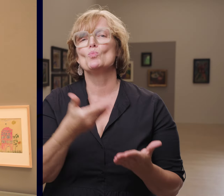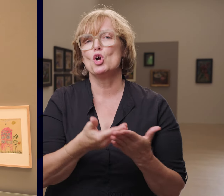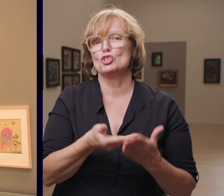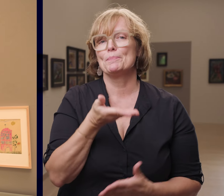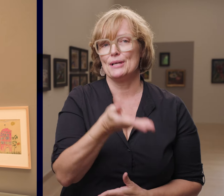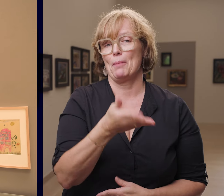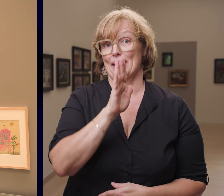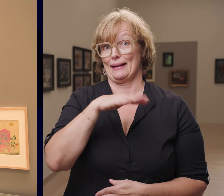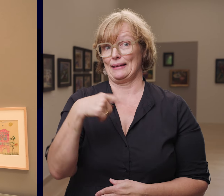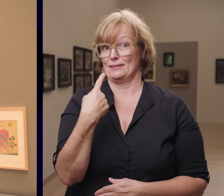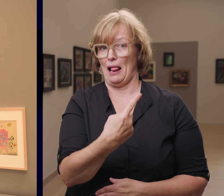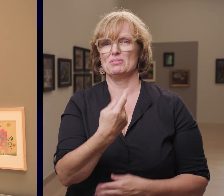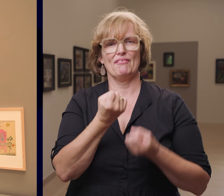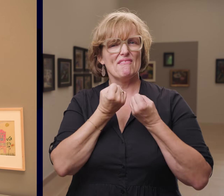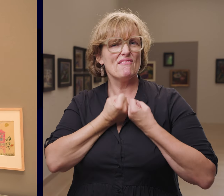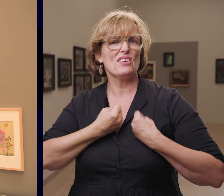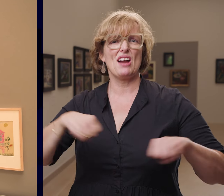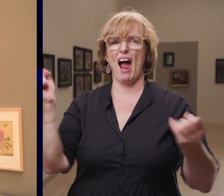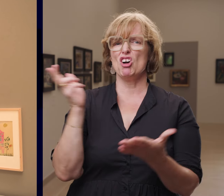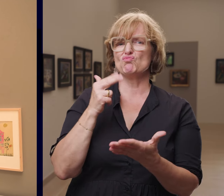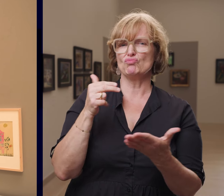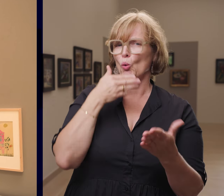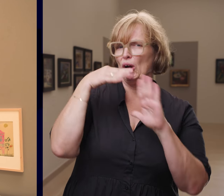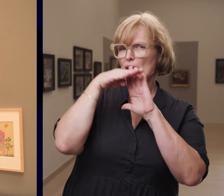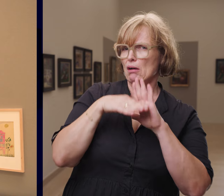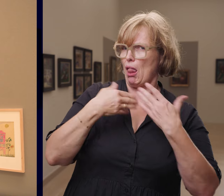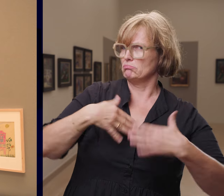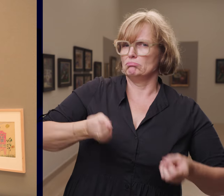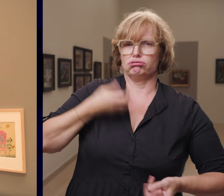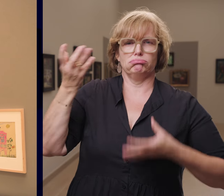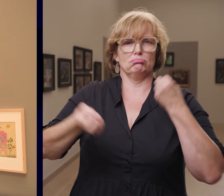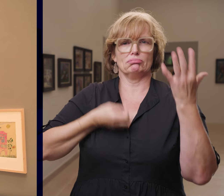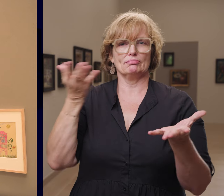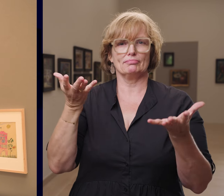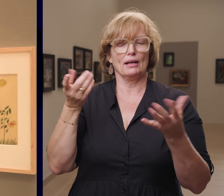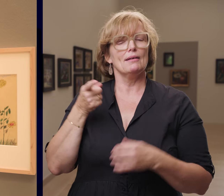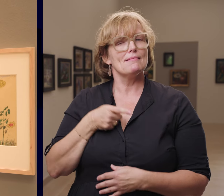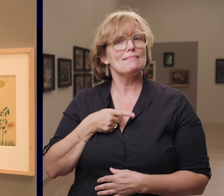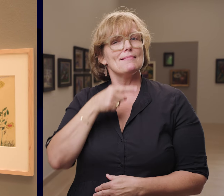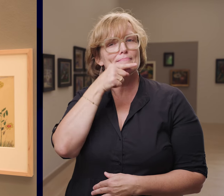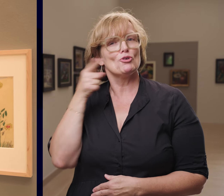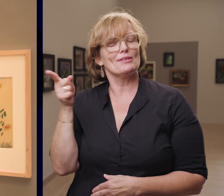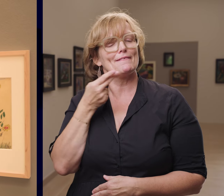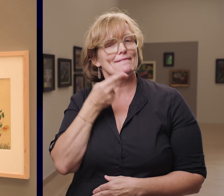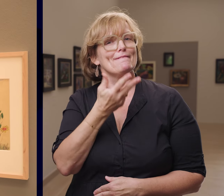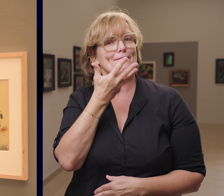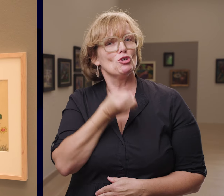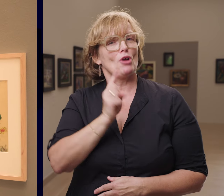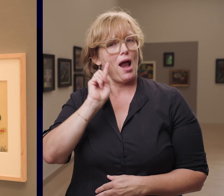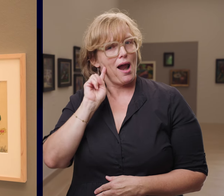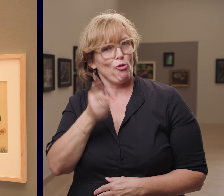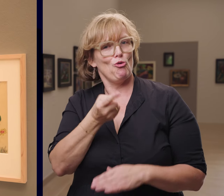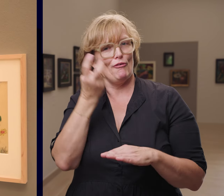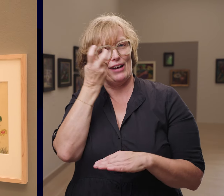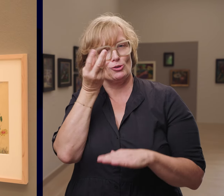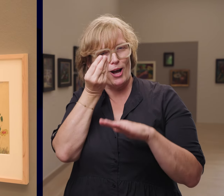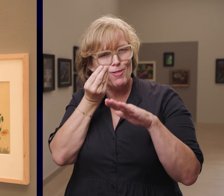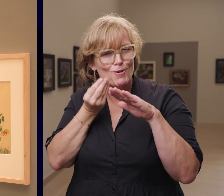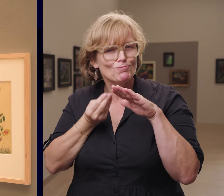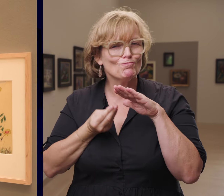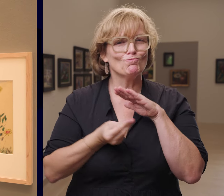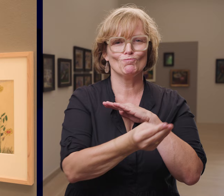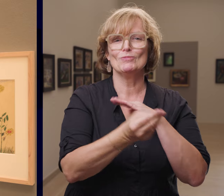Was sie als „ursprünglich“ und „unverstellt“ empfand, versuchte sie nachzuvollziehen.